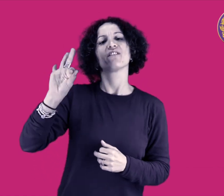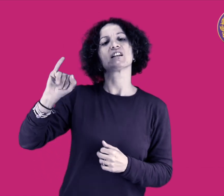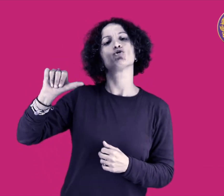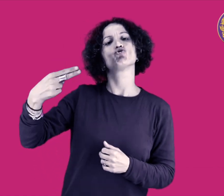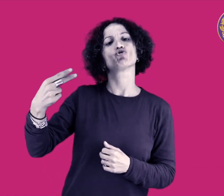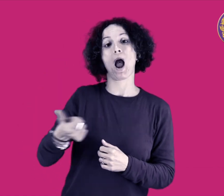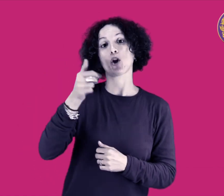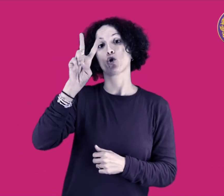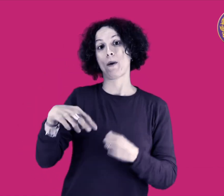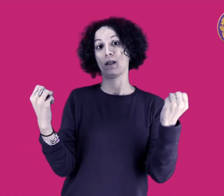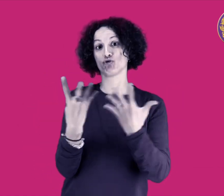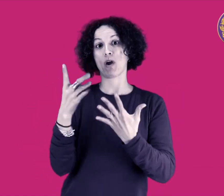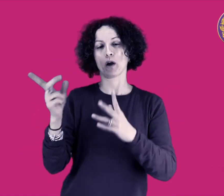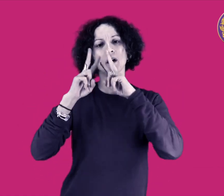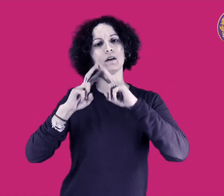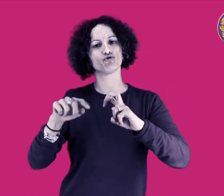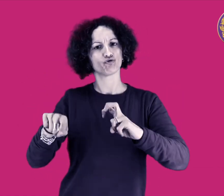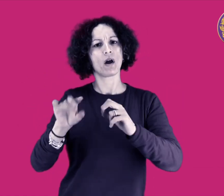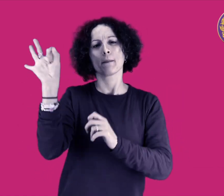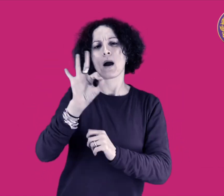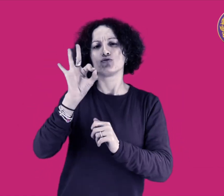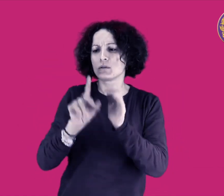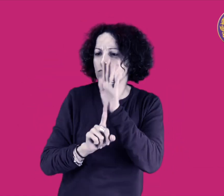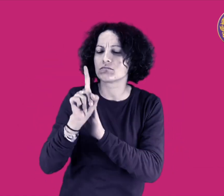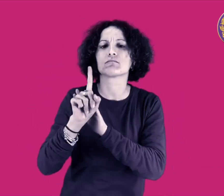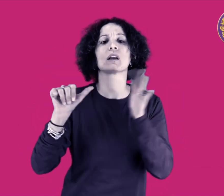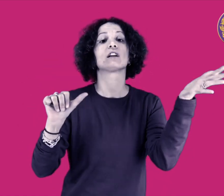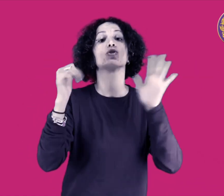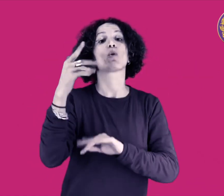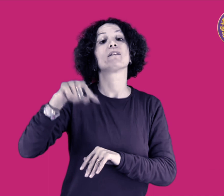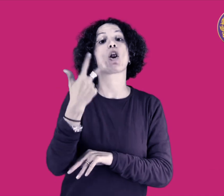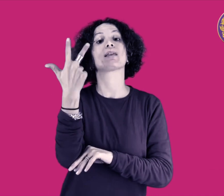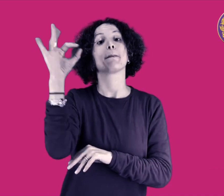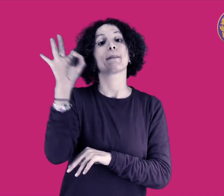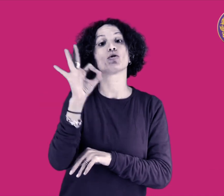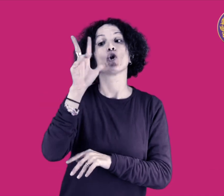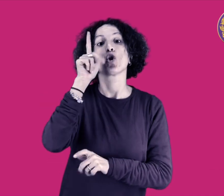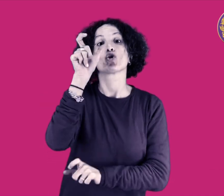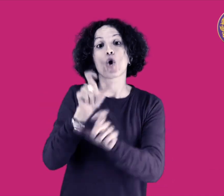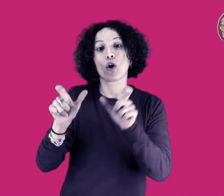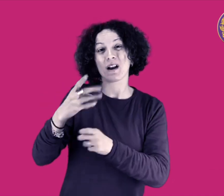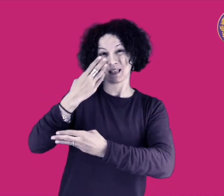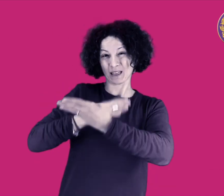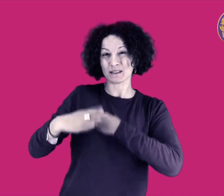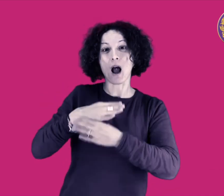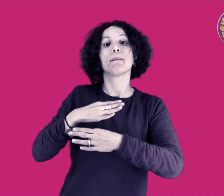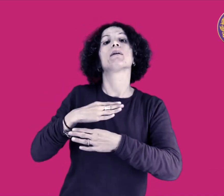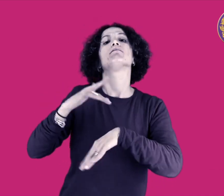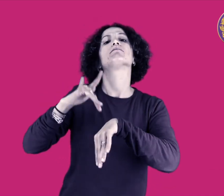Basti dire che secondo una ricerca della FISH del 2019 il 65,3% delle donne con disabilità